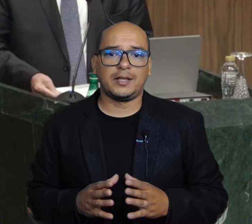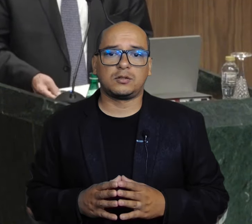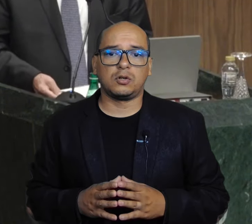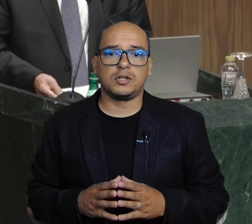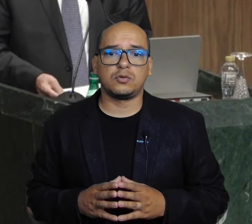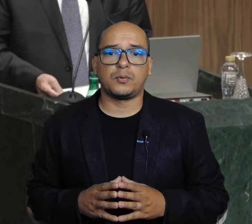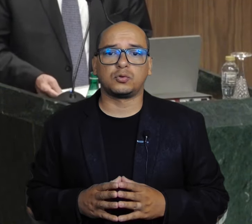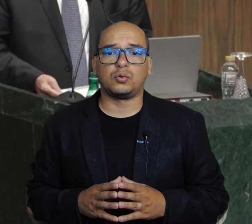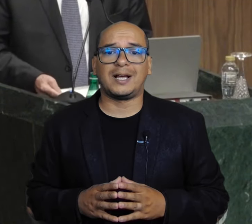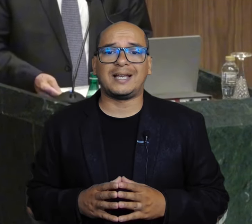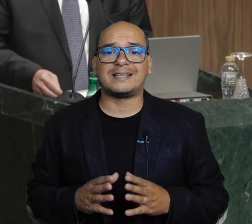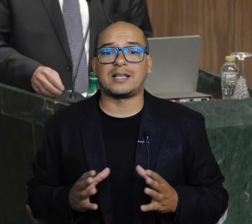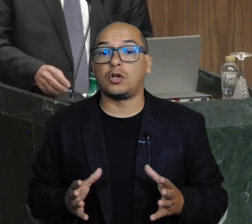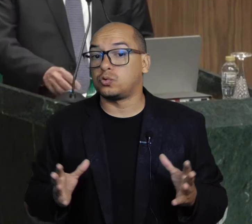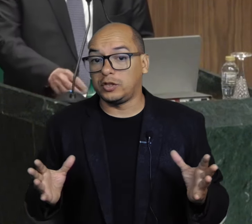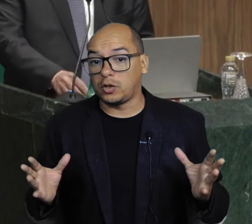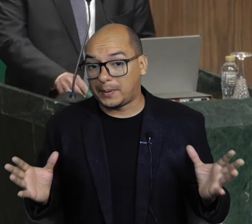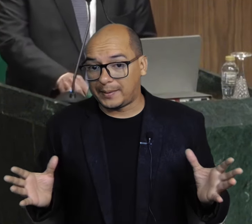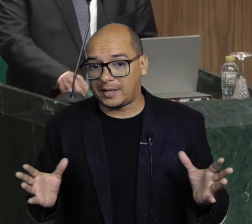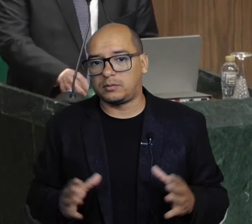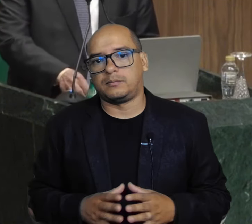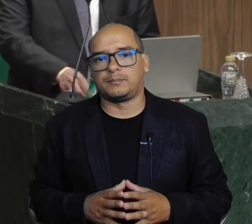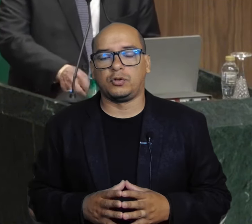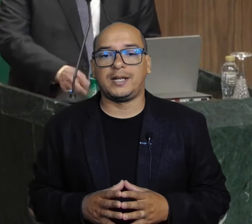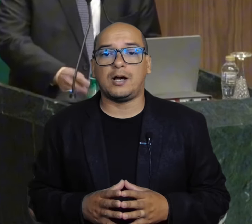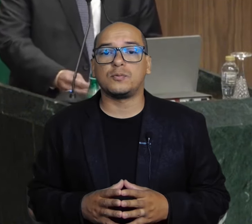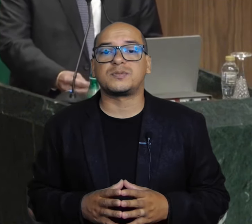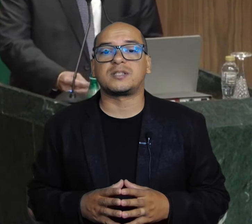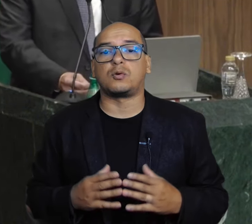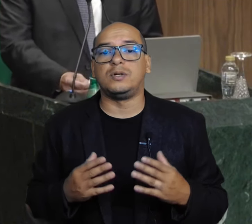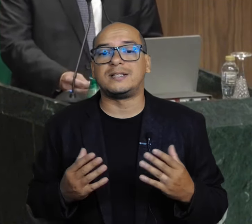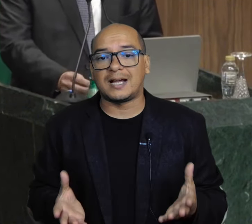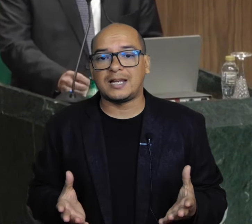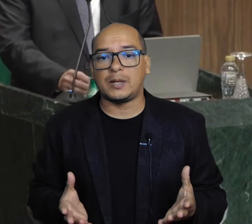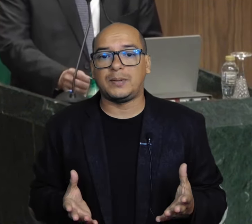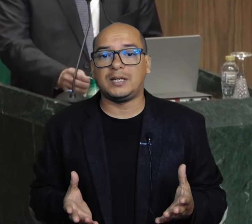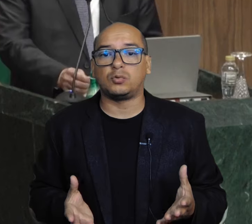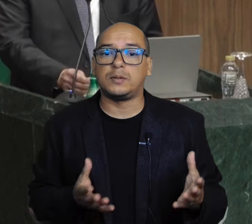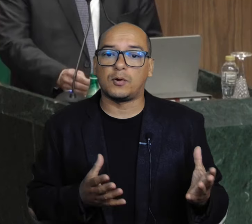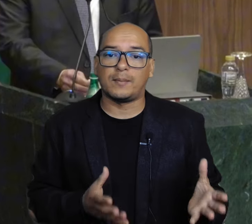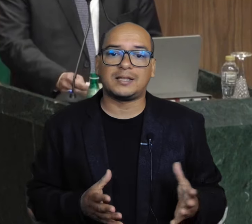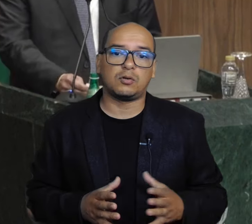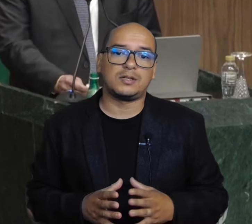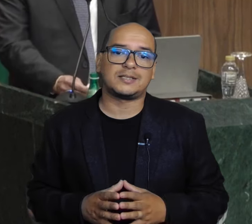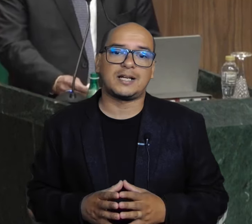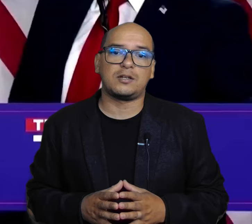Trump y su postura Estados Unidos primero podría obstaculizar el espíritu diplomático necesario